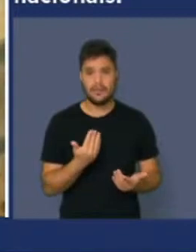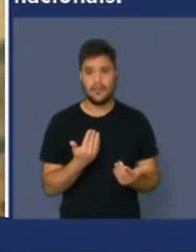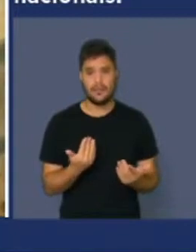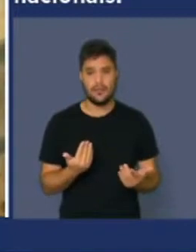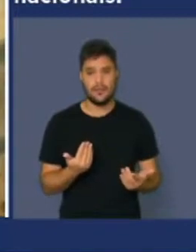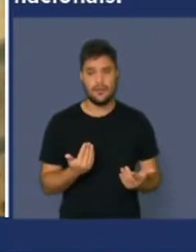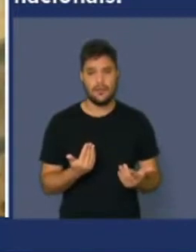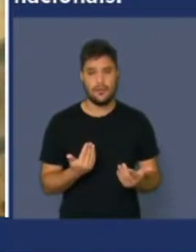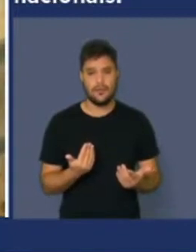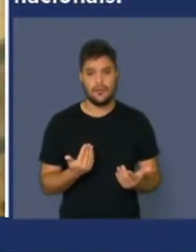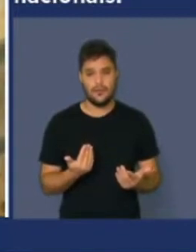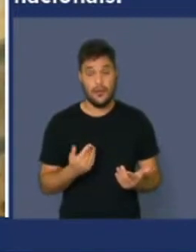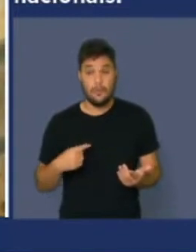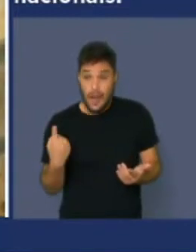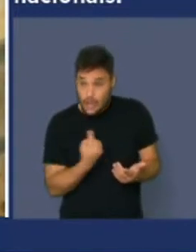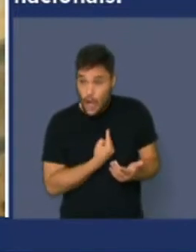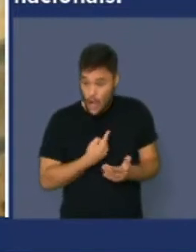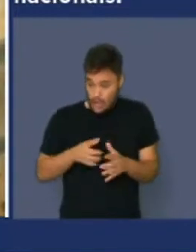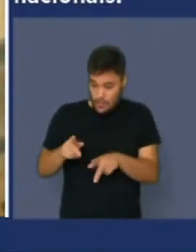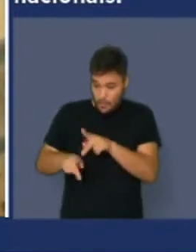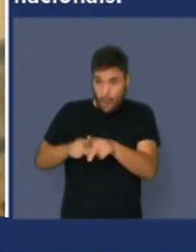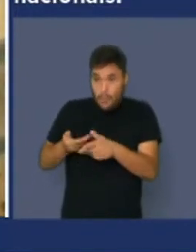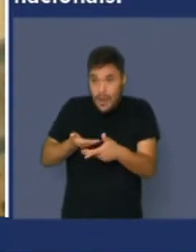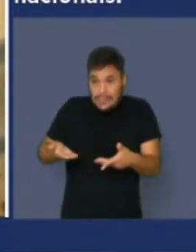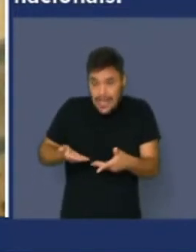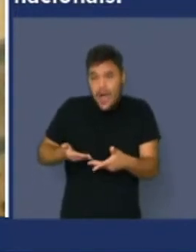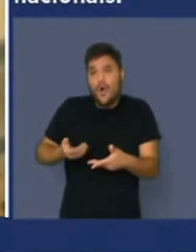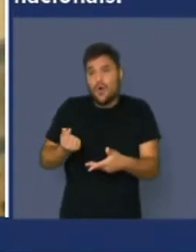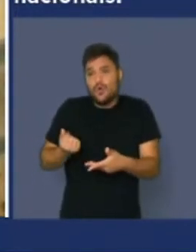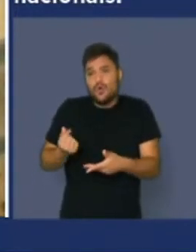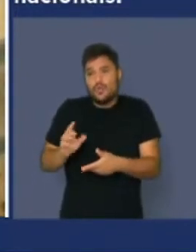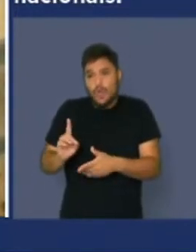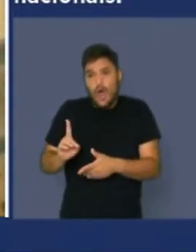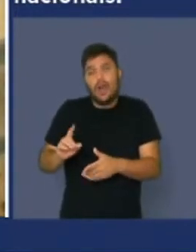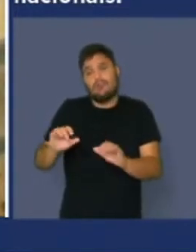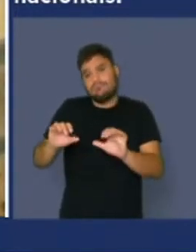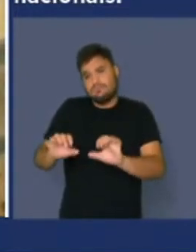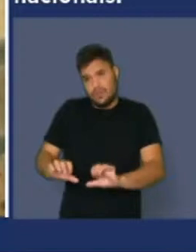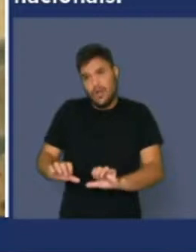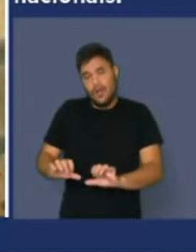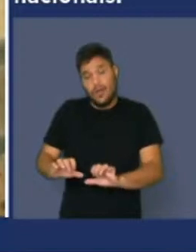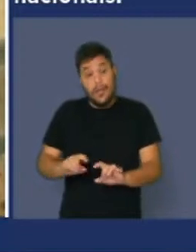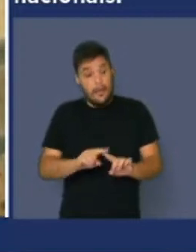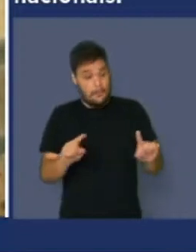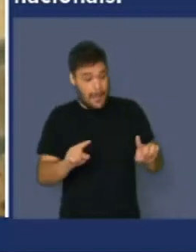QUE FAZ PARTE DESTA CASTA PRIVILEGIADA, QUE TEM DINHEIRO DOLARIZADO EM PARAÍSOS